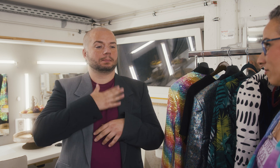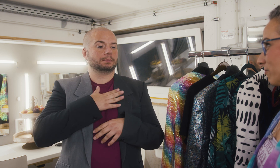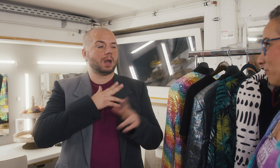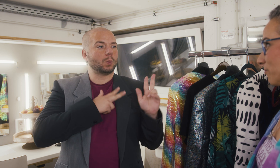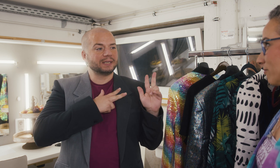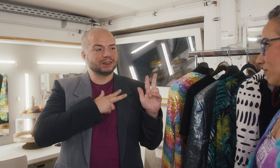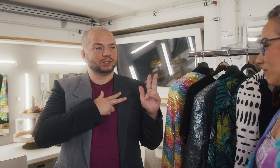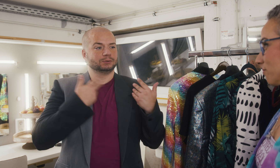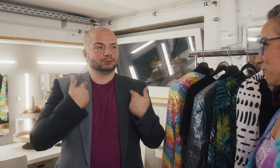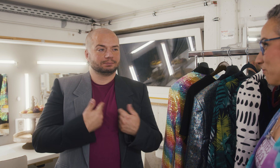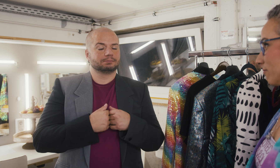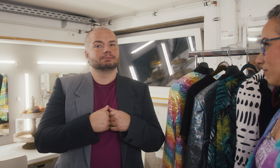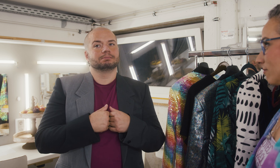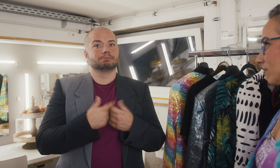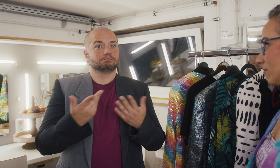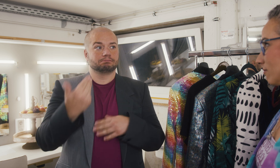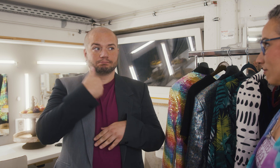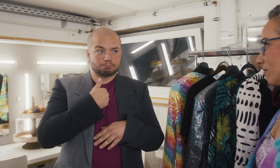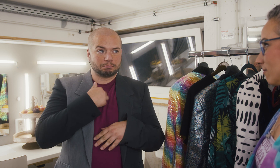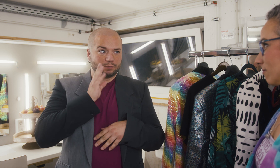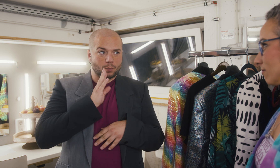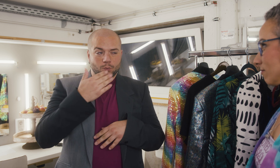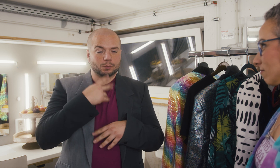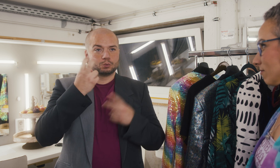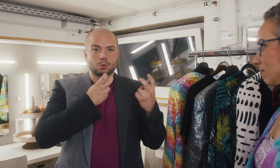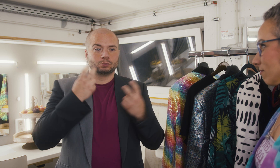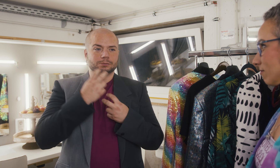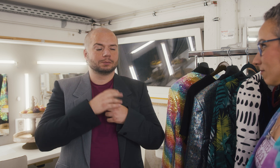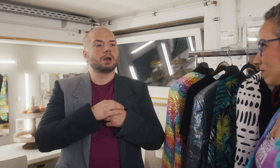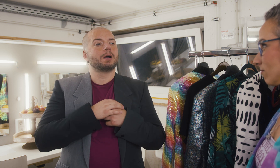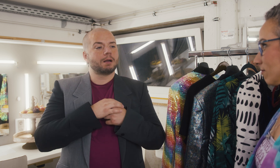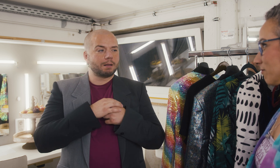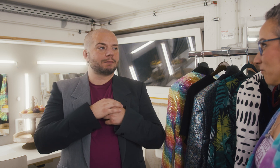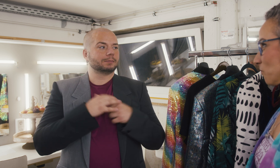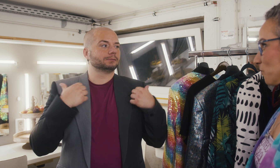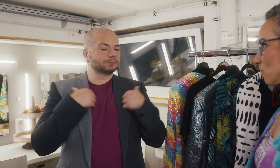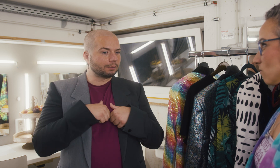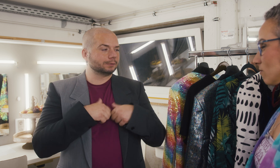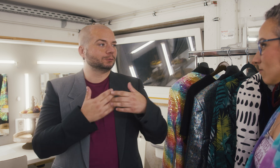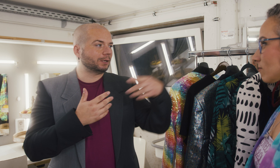welche Kleidung passt, um mich authentisch darzustellen.